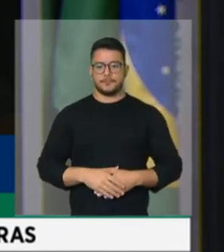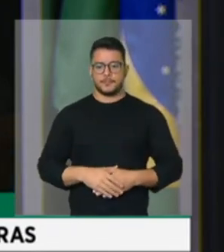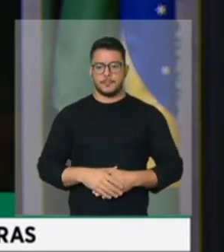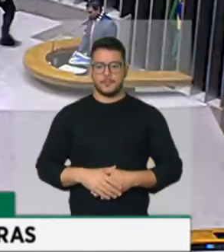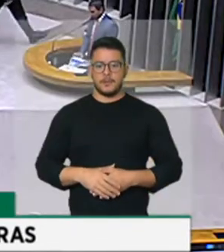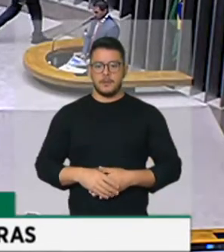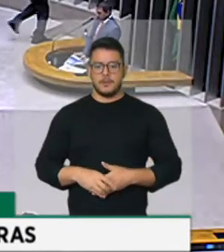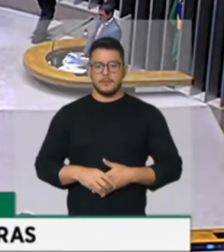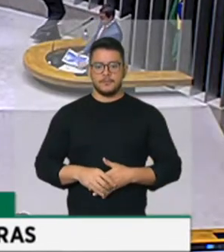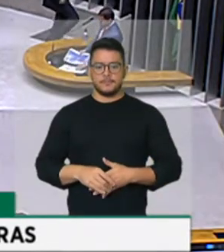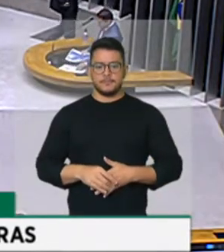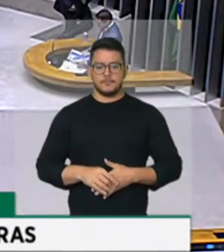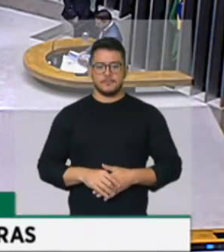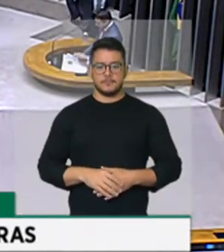DECORRER DO DEBATE, NO DECORRER DOS DESTAQUES, MAS